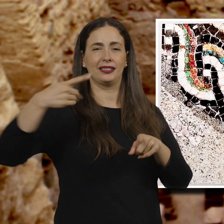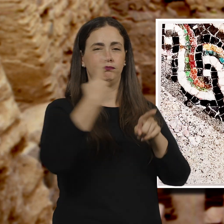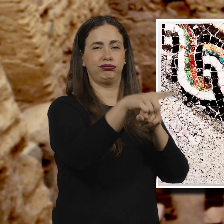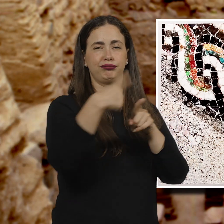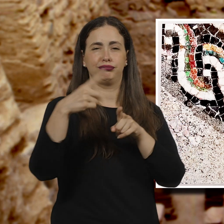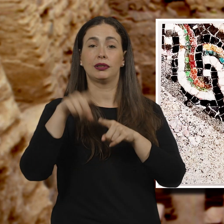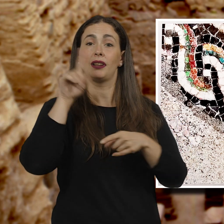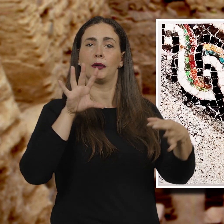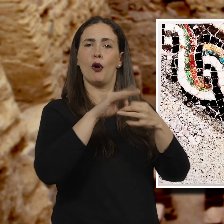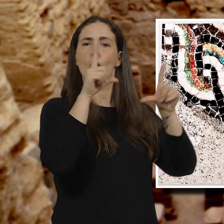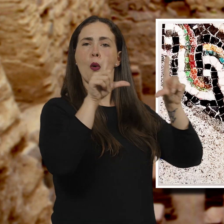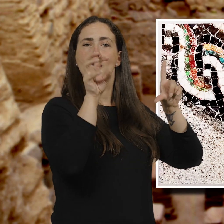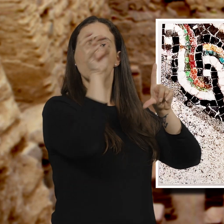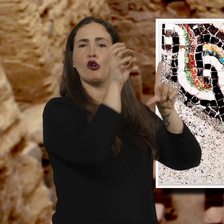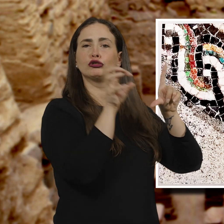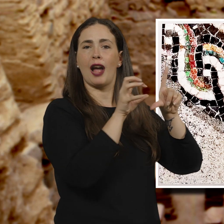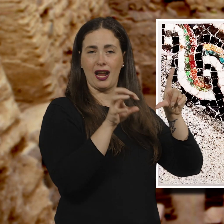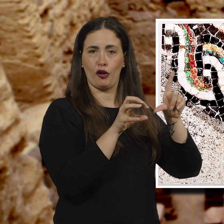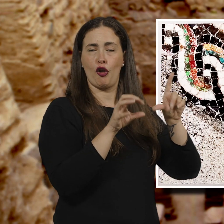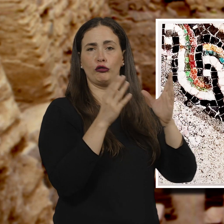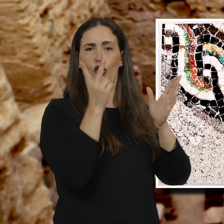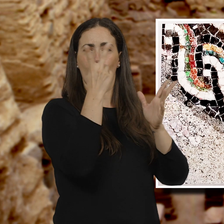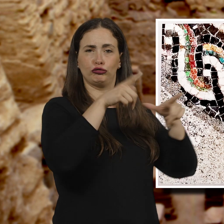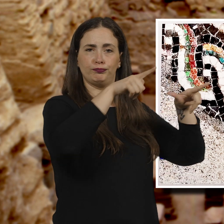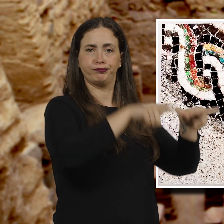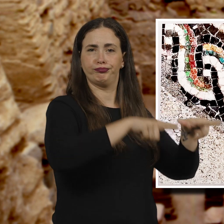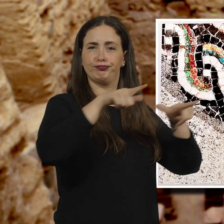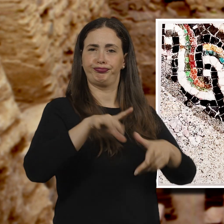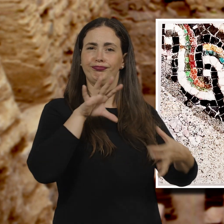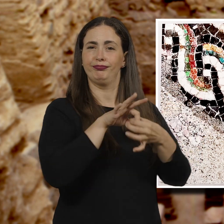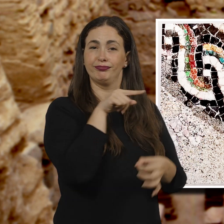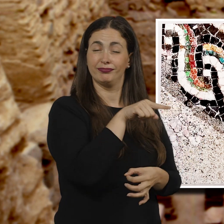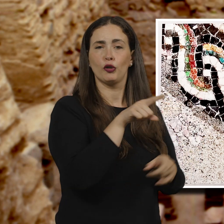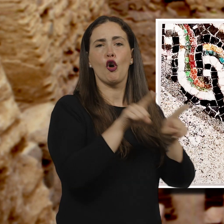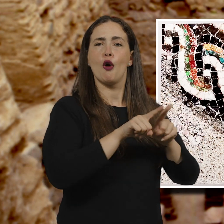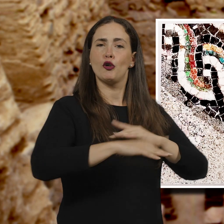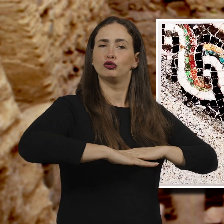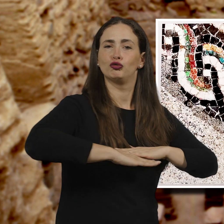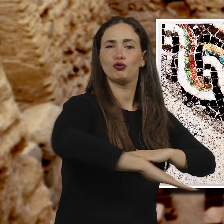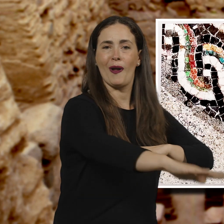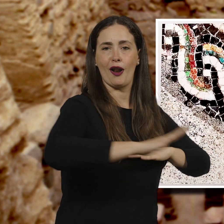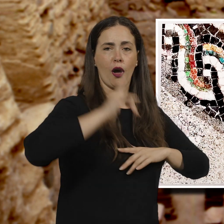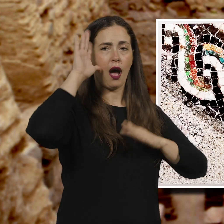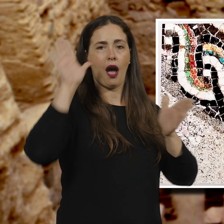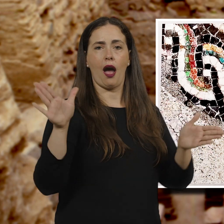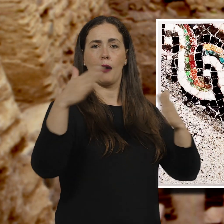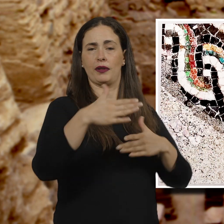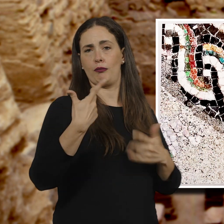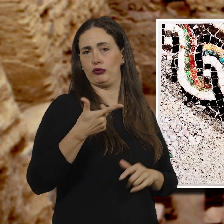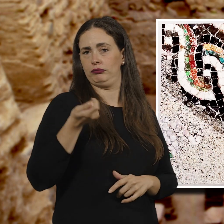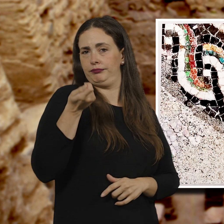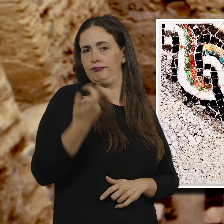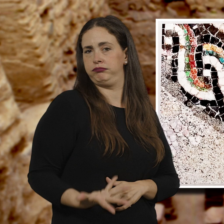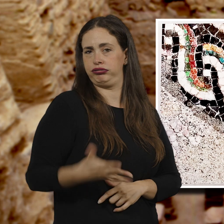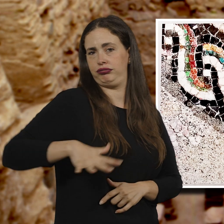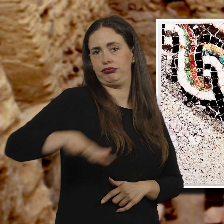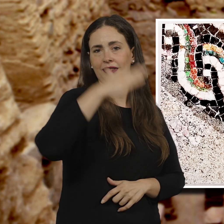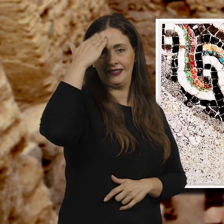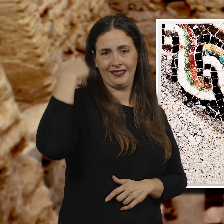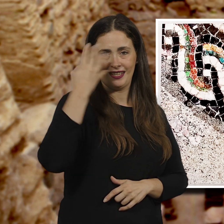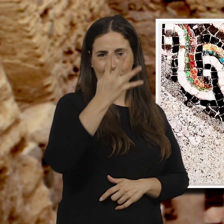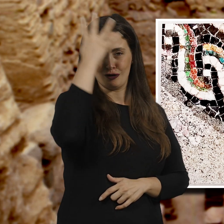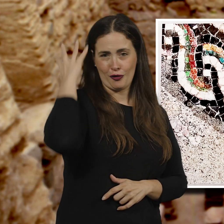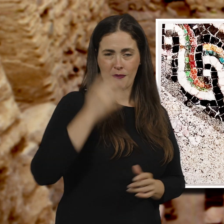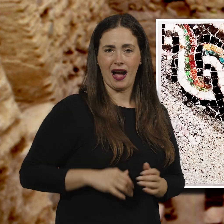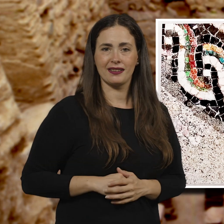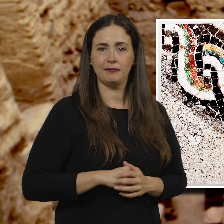de dos plafons que formaven el paviment d’una habitació de la part noble d’una vil·la romana.